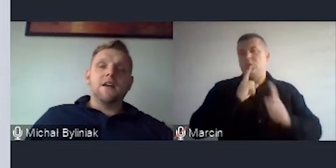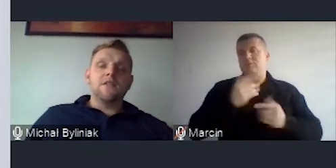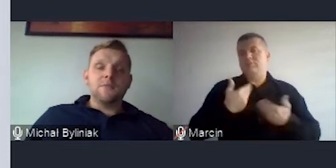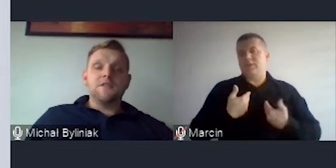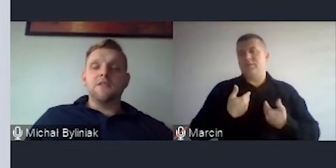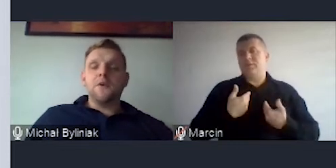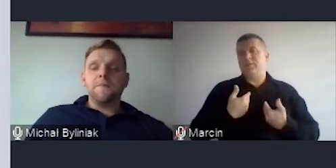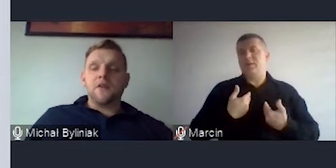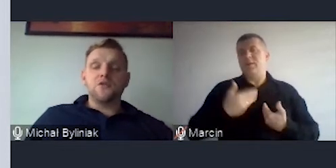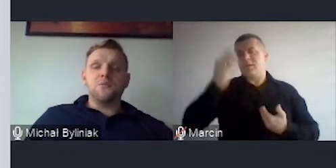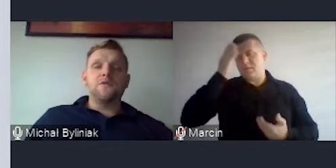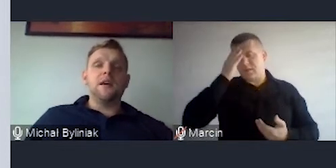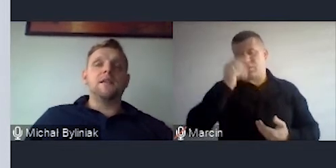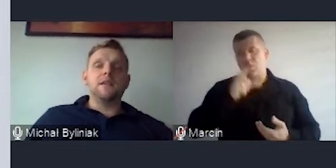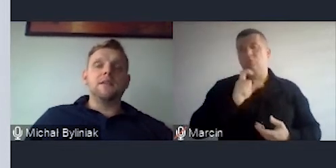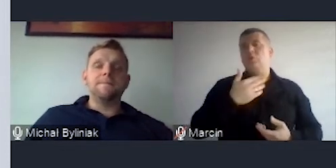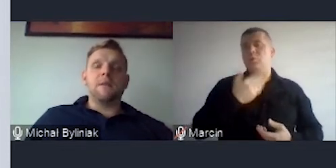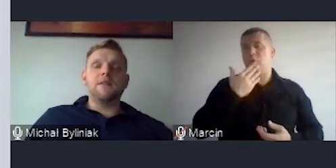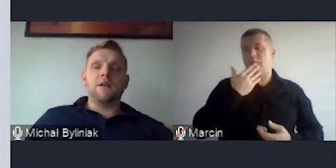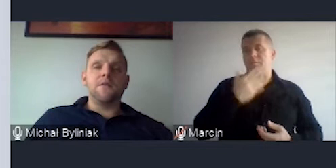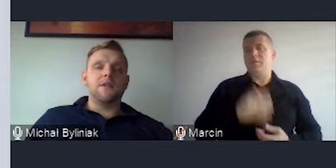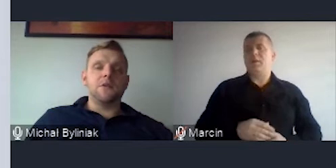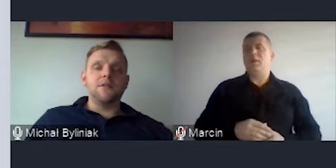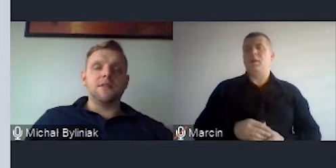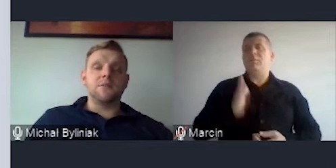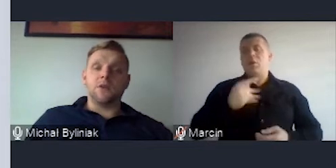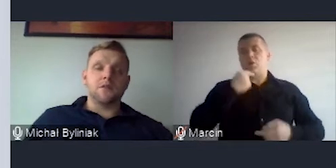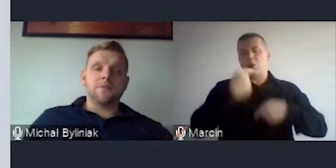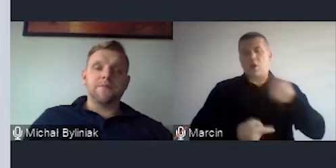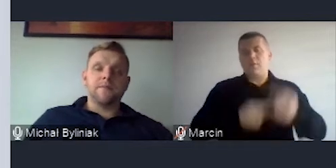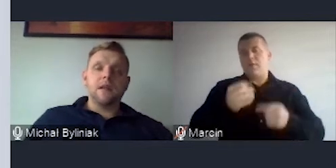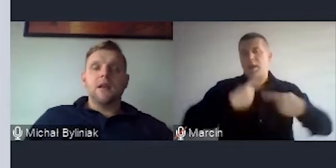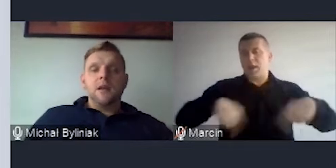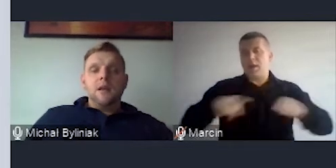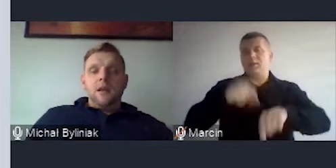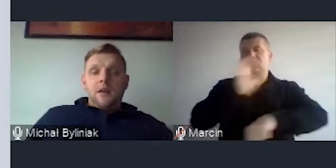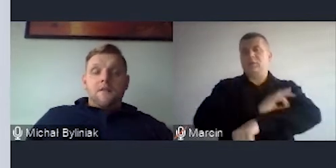że będzie wiedziało czym mówię, kiedy będę opowiada o realizacji projektu.